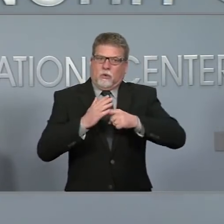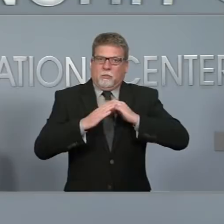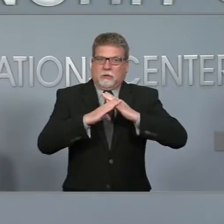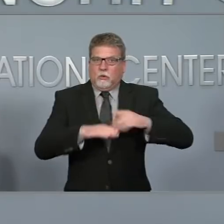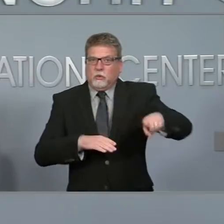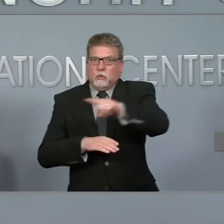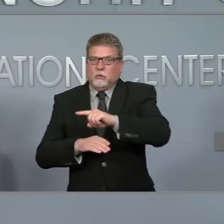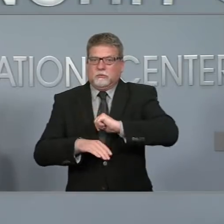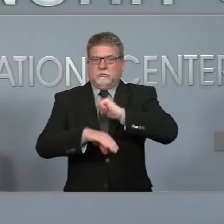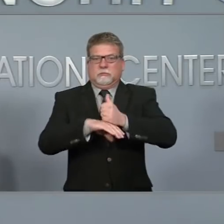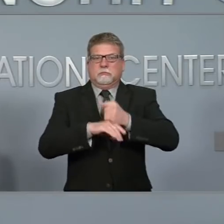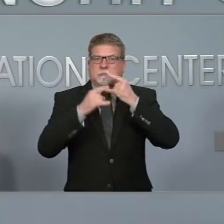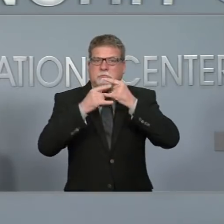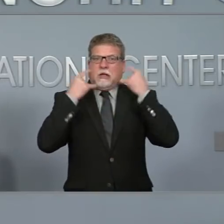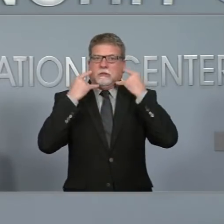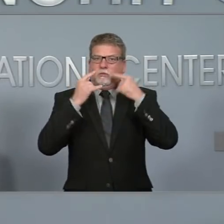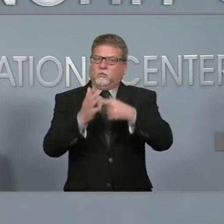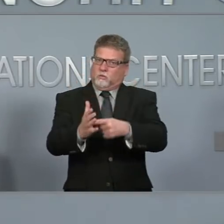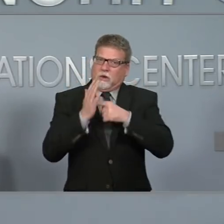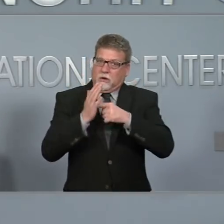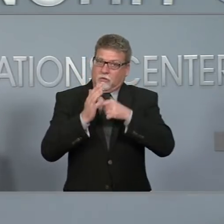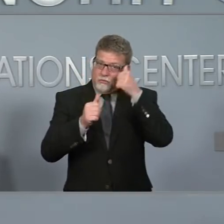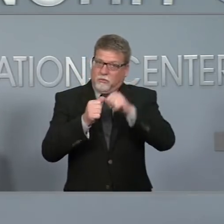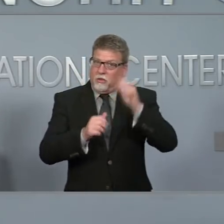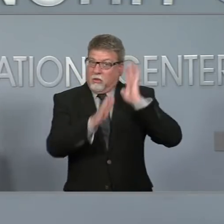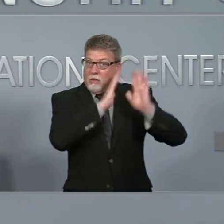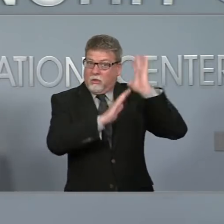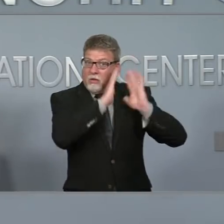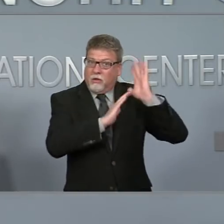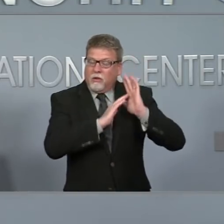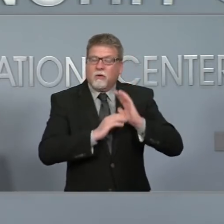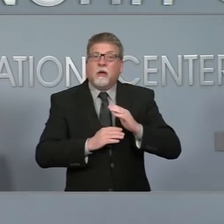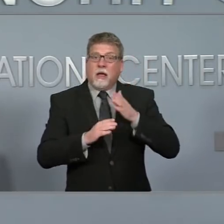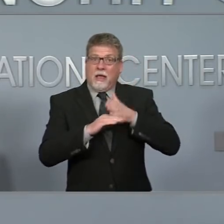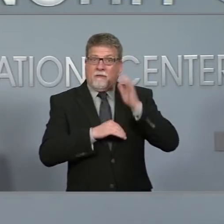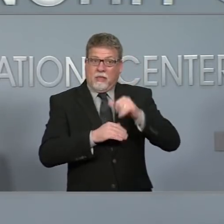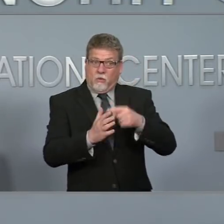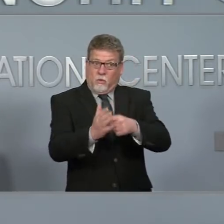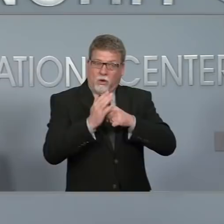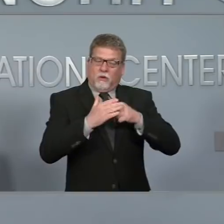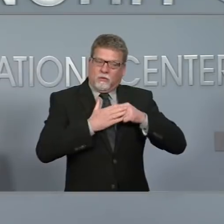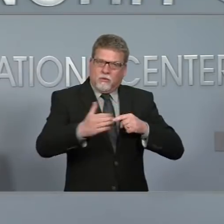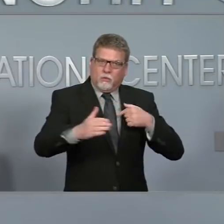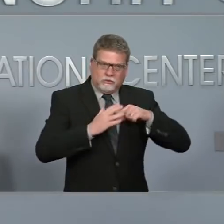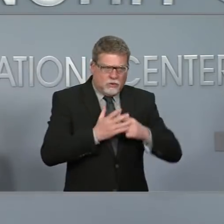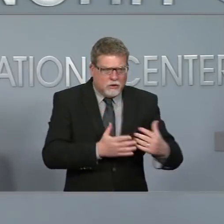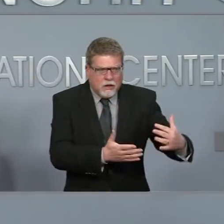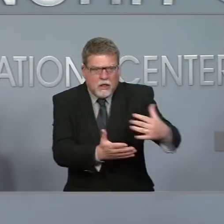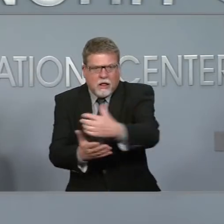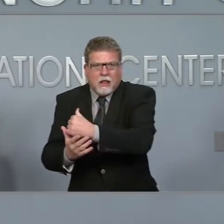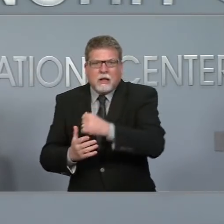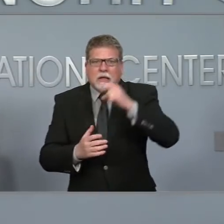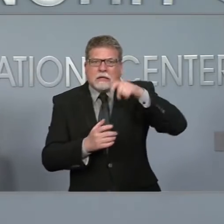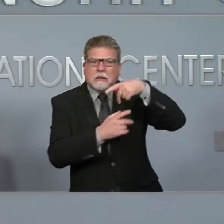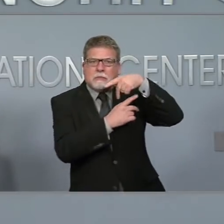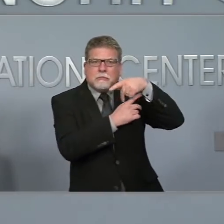tratamientos chicas. Establecimos protecciones con el uso obligatorio de